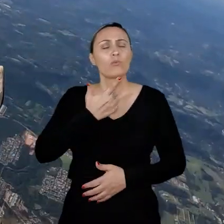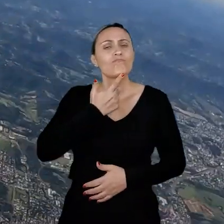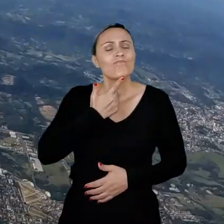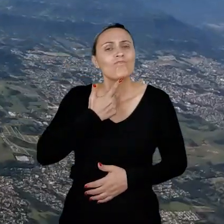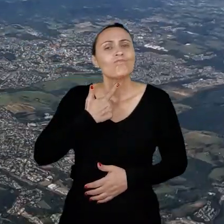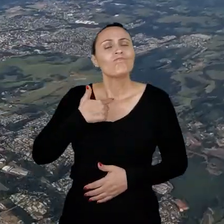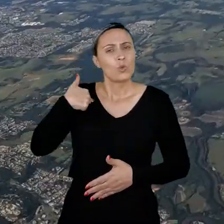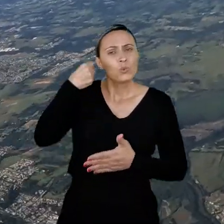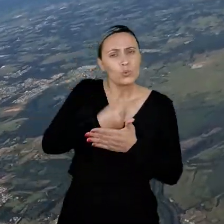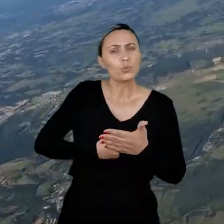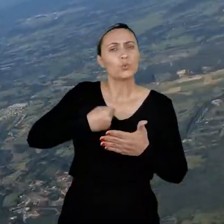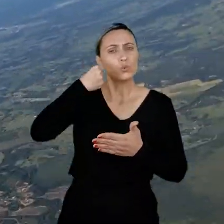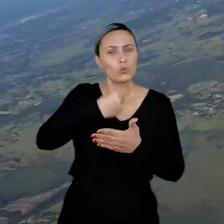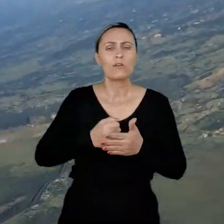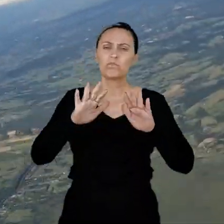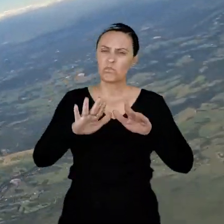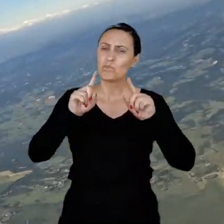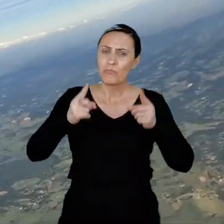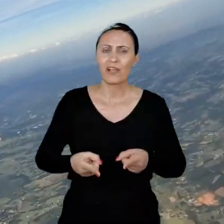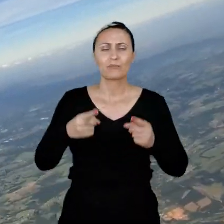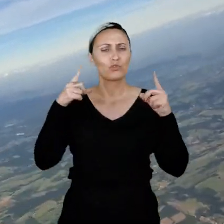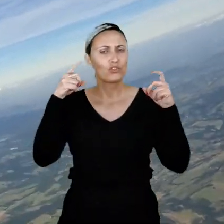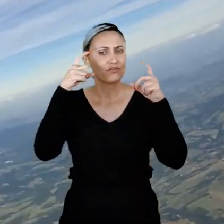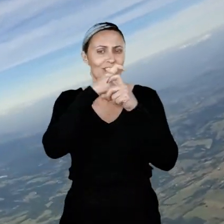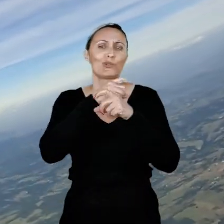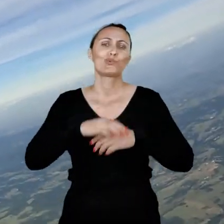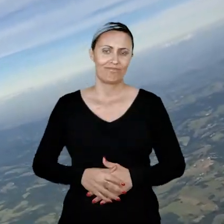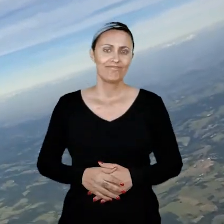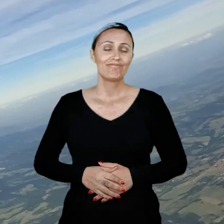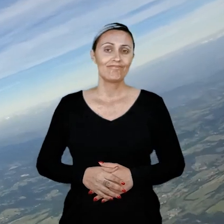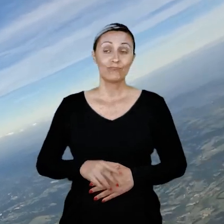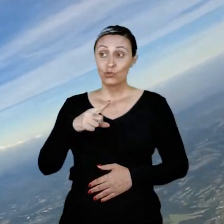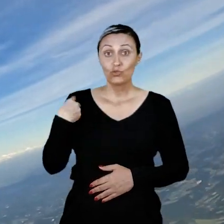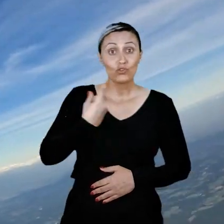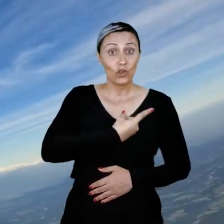Mesmo com algumas dificuldades. Por nós, por quem vive com HIV